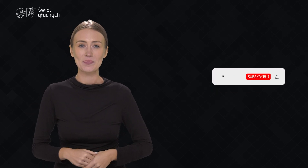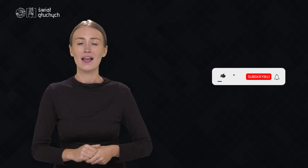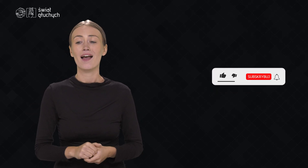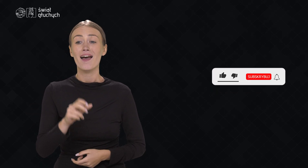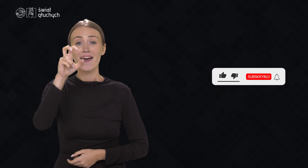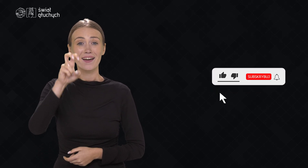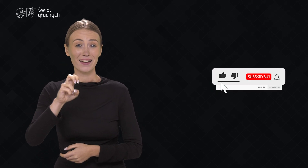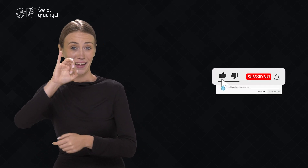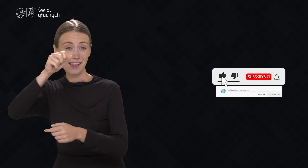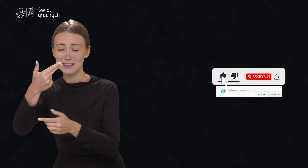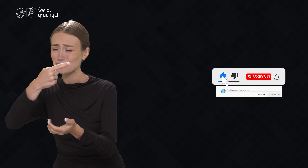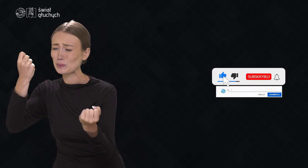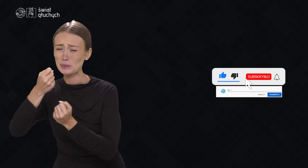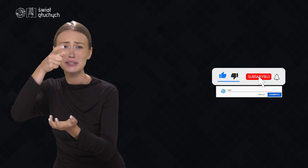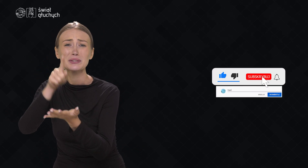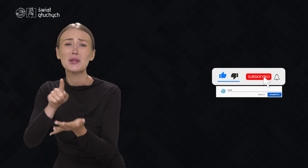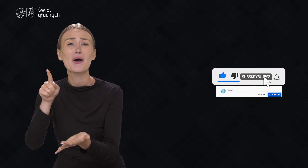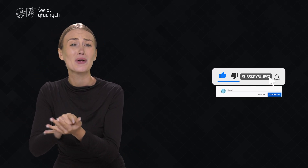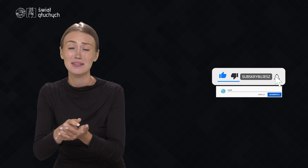Wybitne zdolności Helen potwierdza fakt,